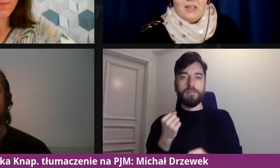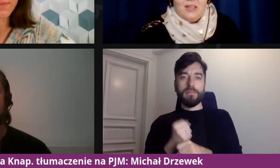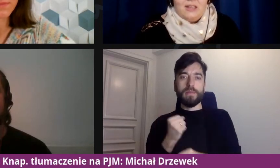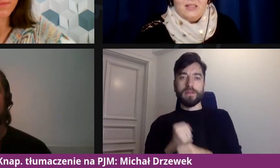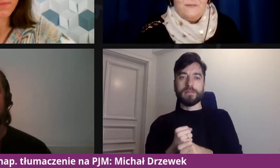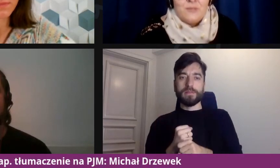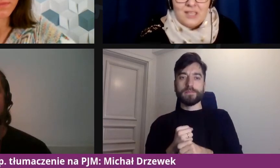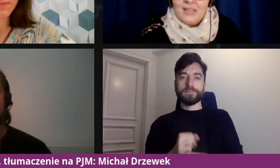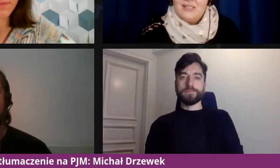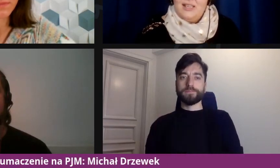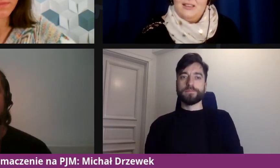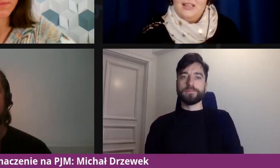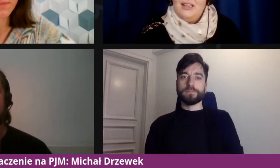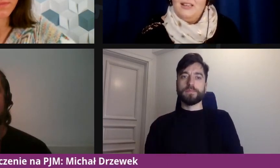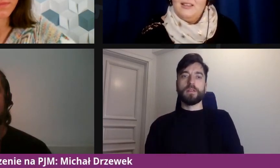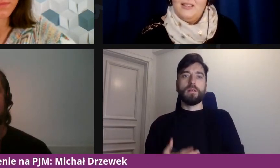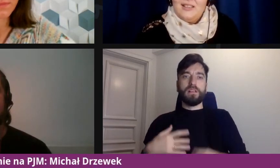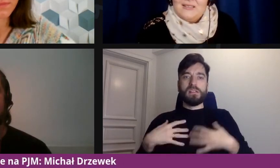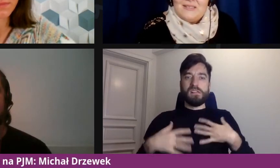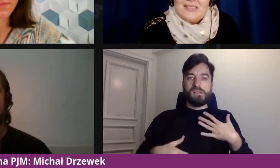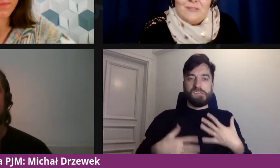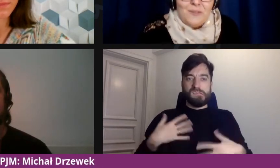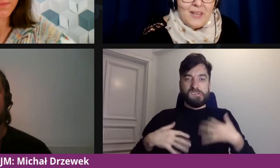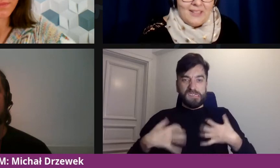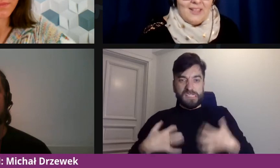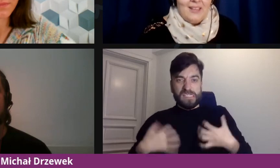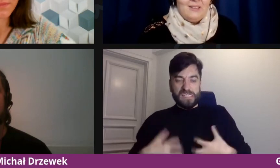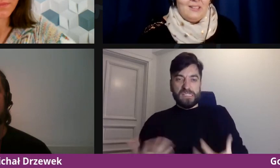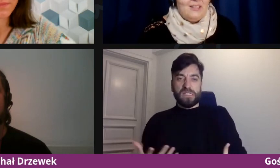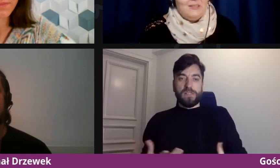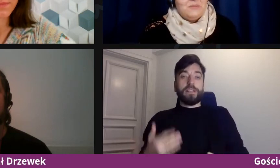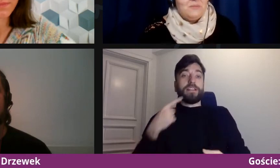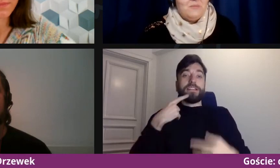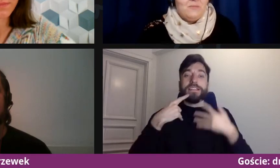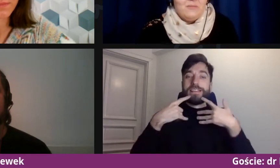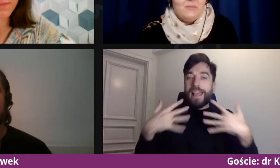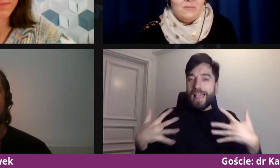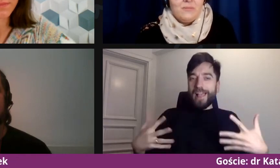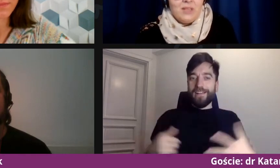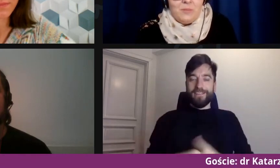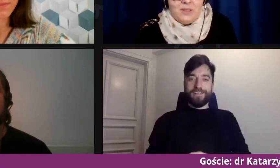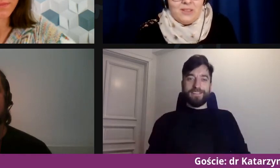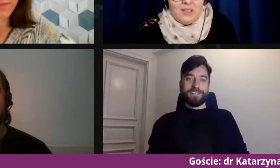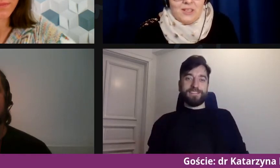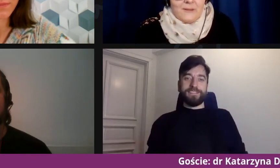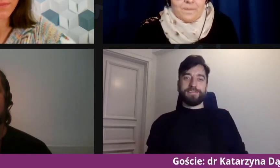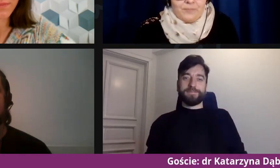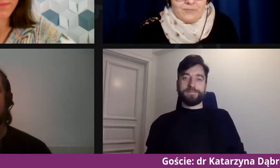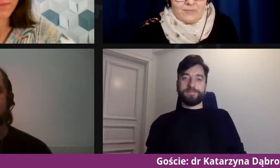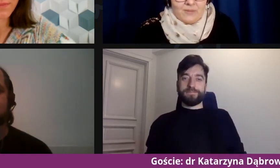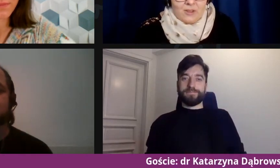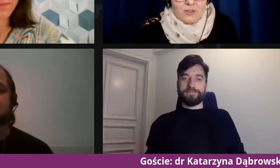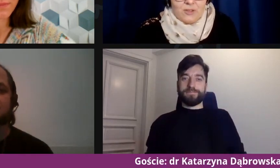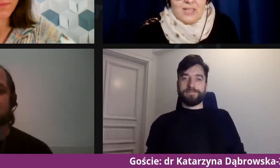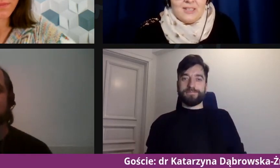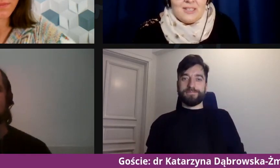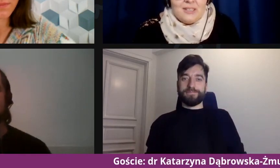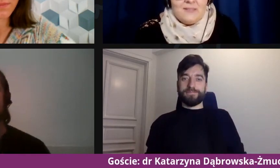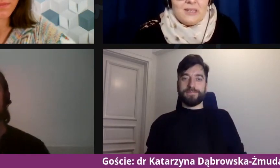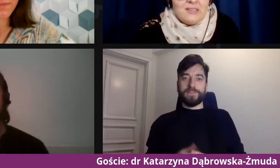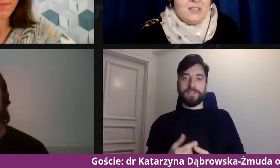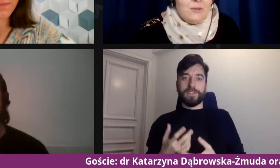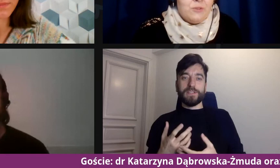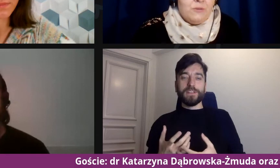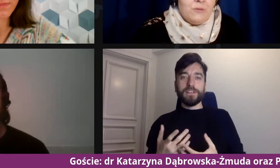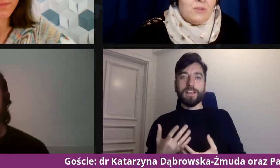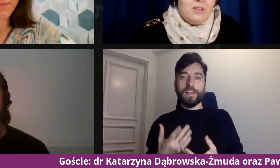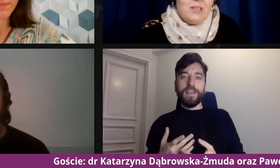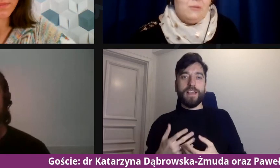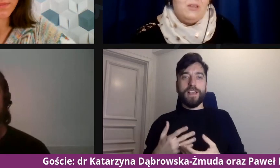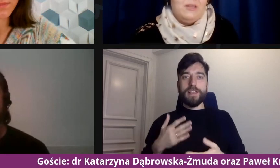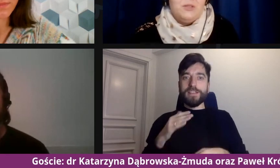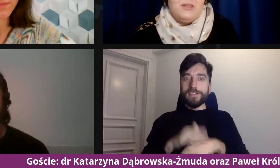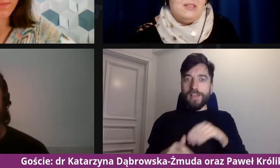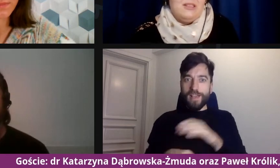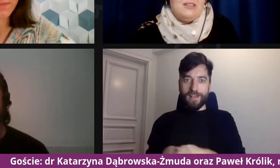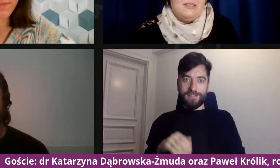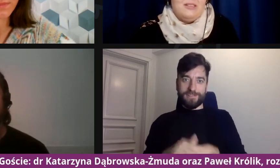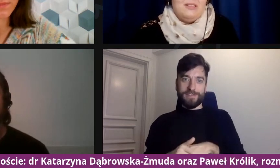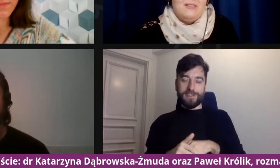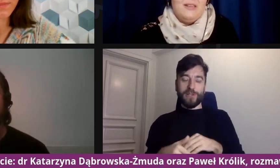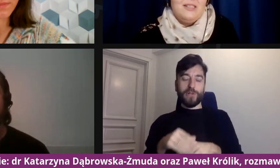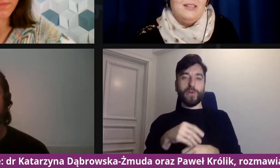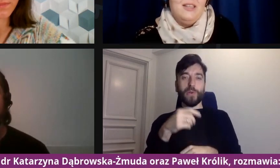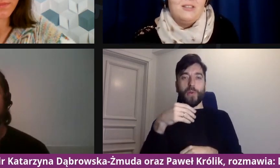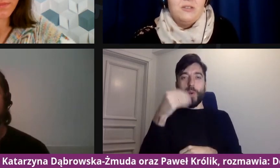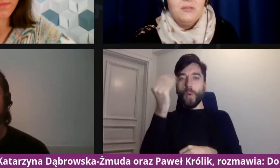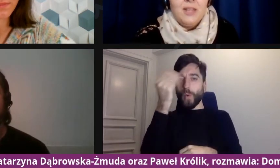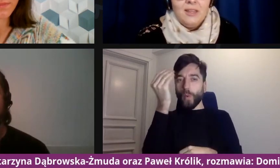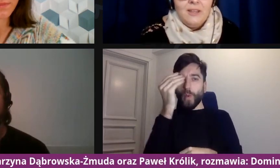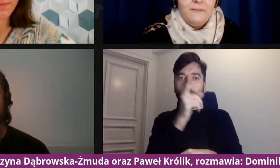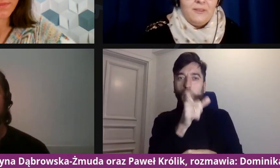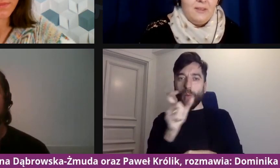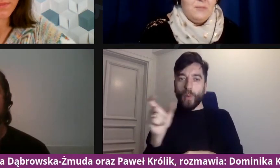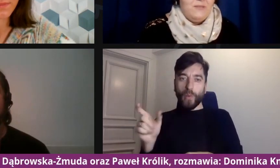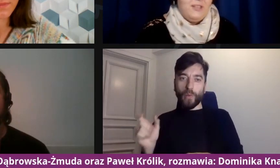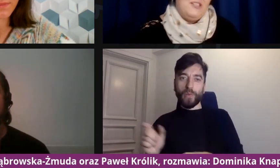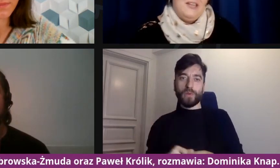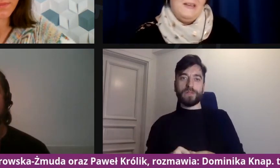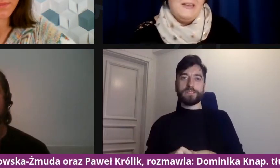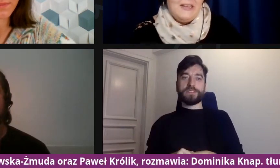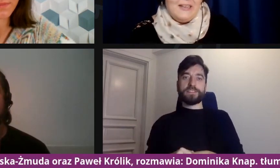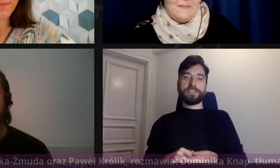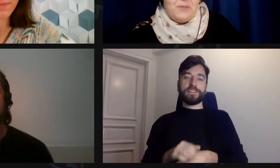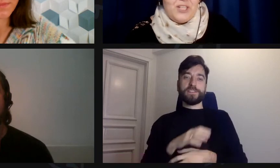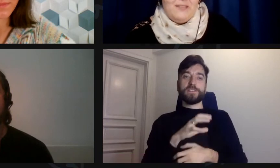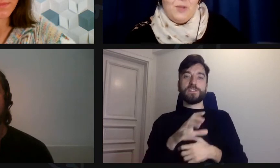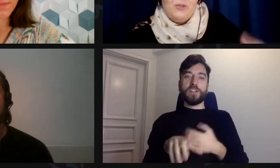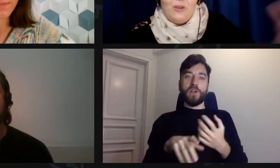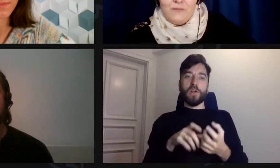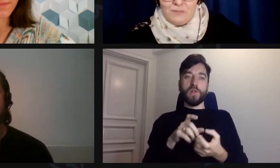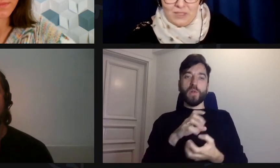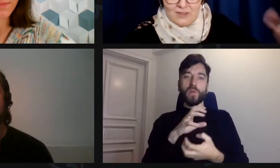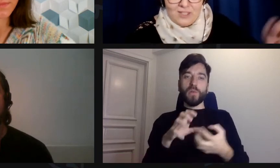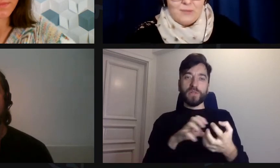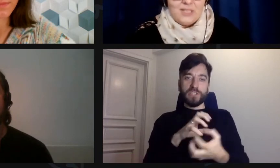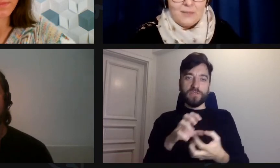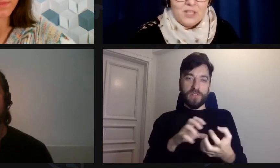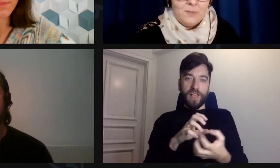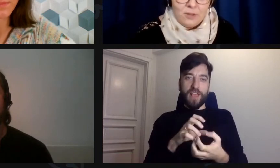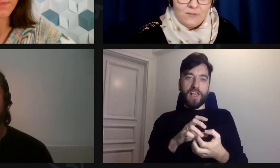te frustracje, zadowolenia, te osiąganie satysfakcji dla uczniów, dla których satysfakcja jest nieosiągalna w świecie przedmiotowym.